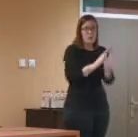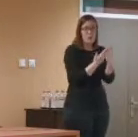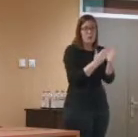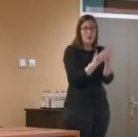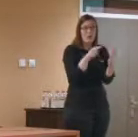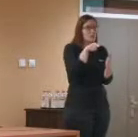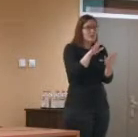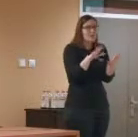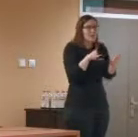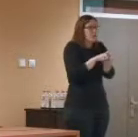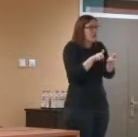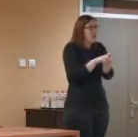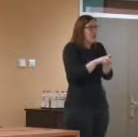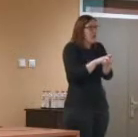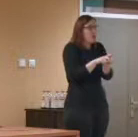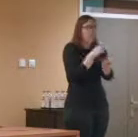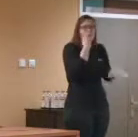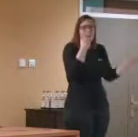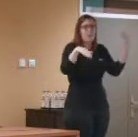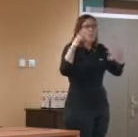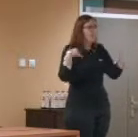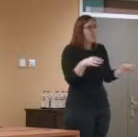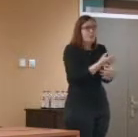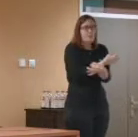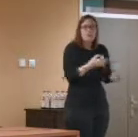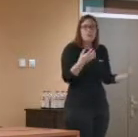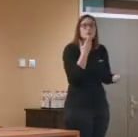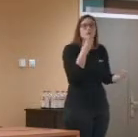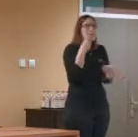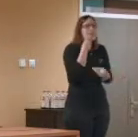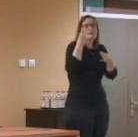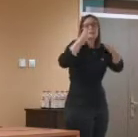un relato imbatible, quien se situara en contra de esos grandes eventos o de esa